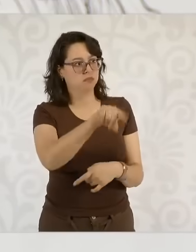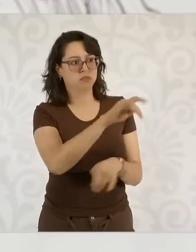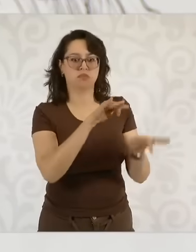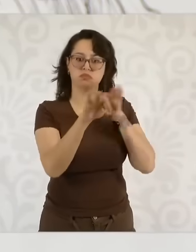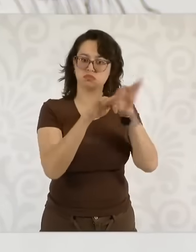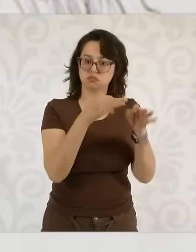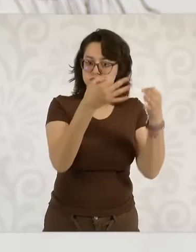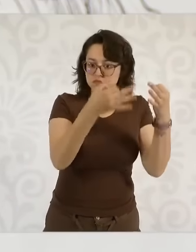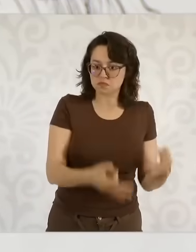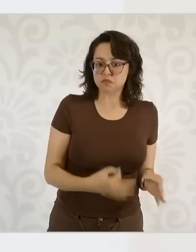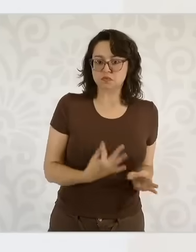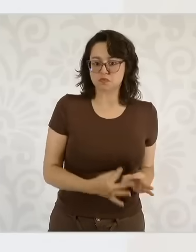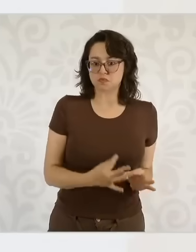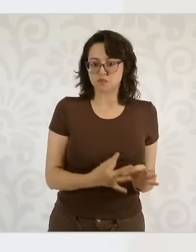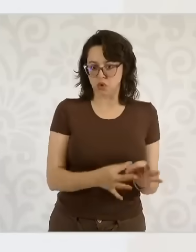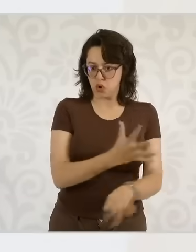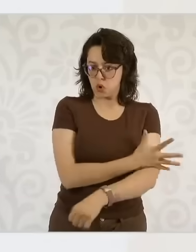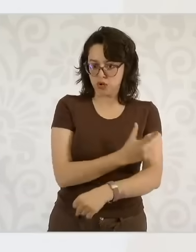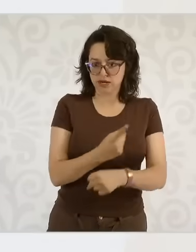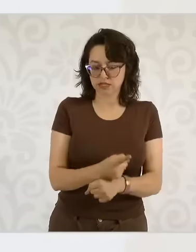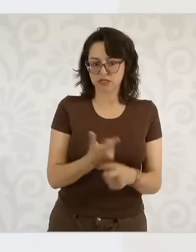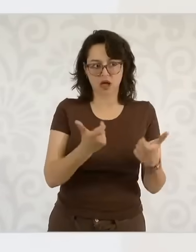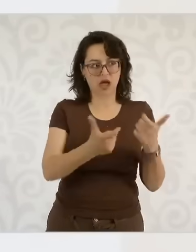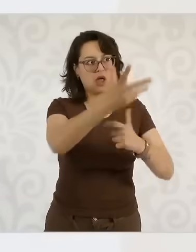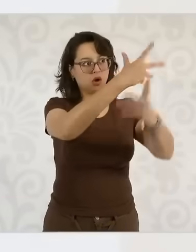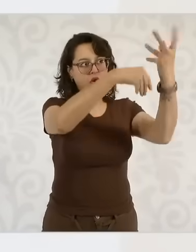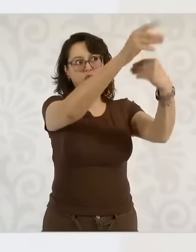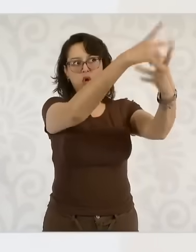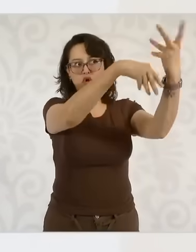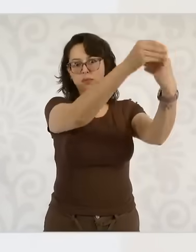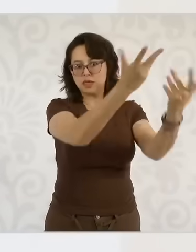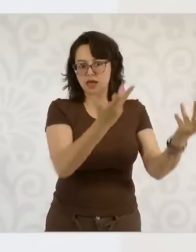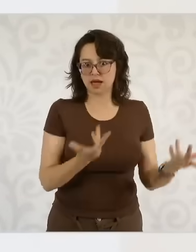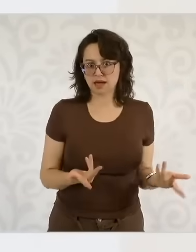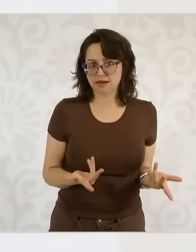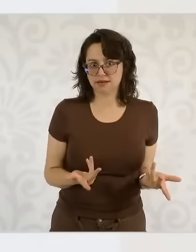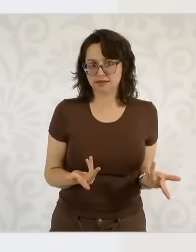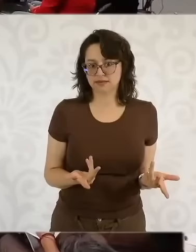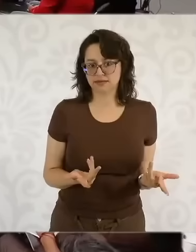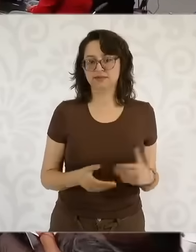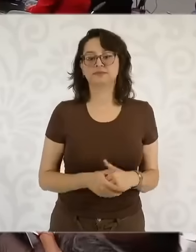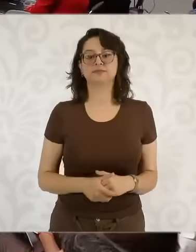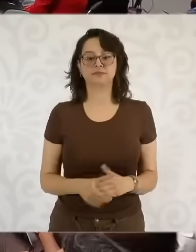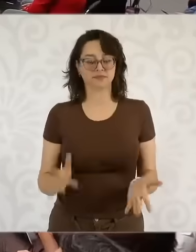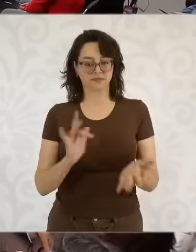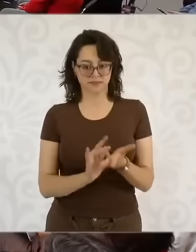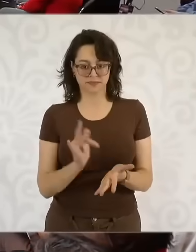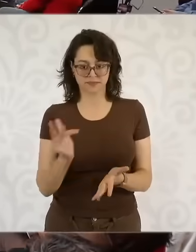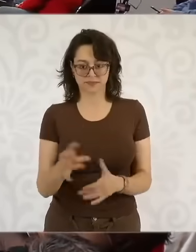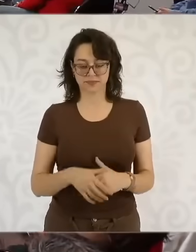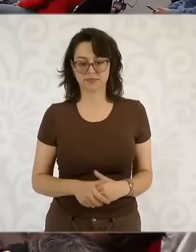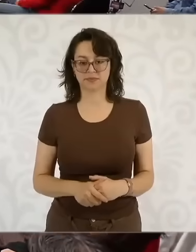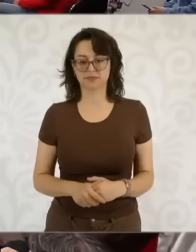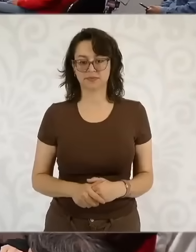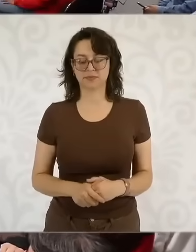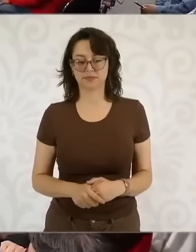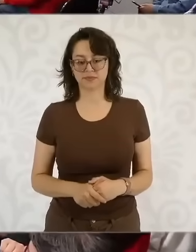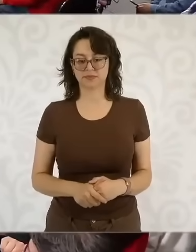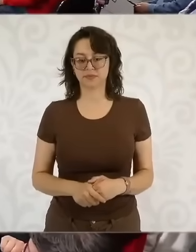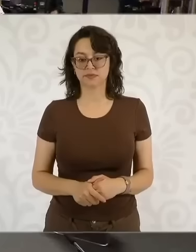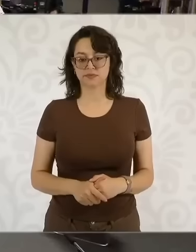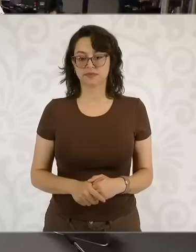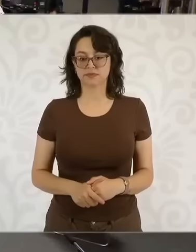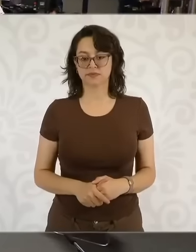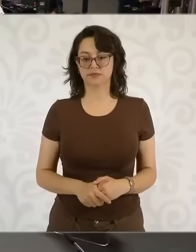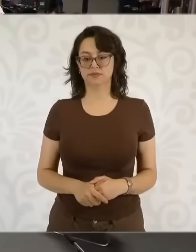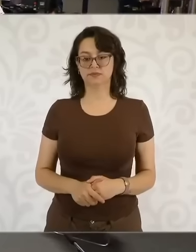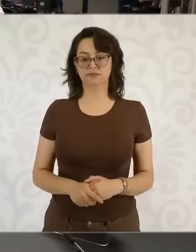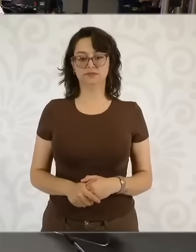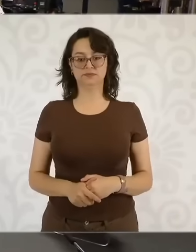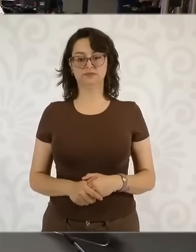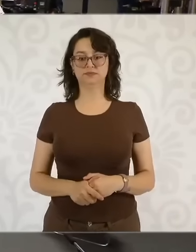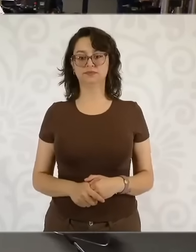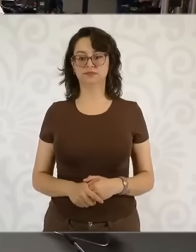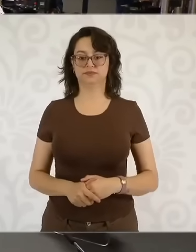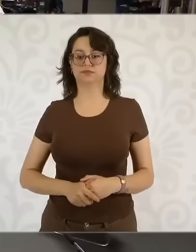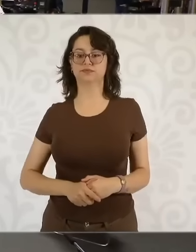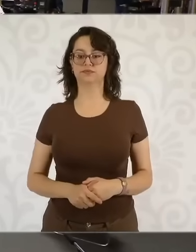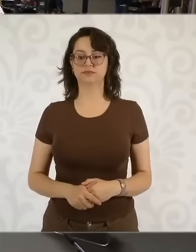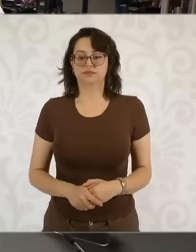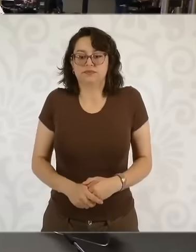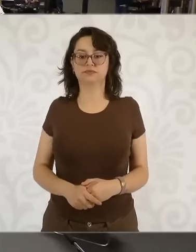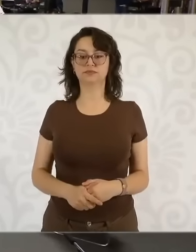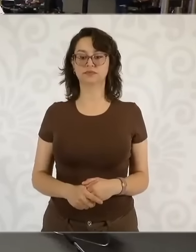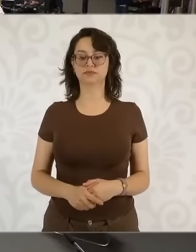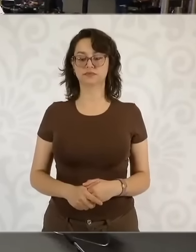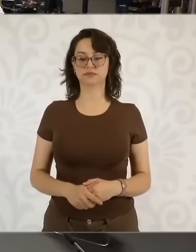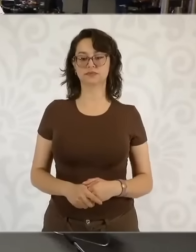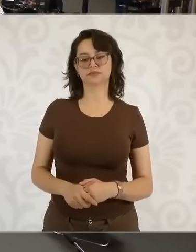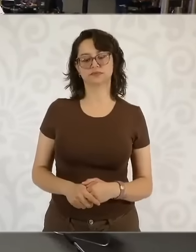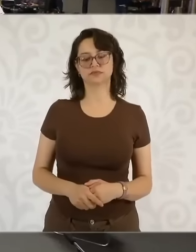honestamente y que ayudan a la economía de Estados Unidos y a la economía de México Gracias A ver acá